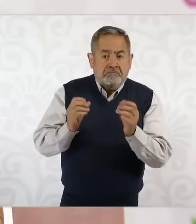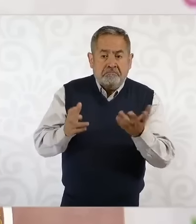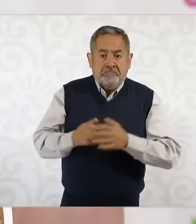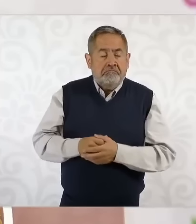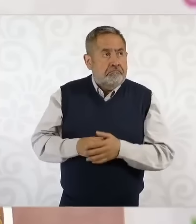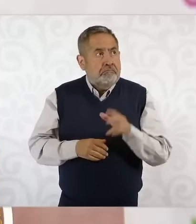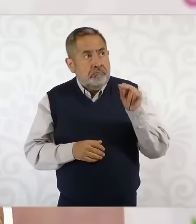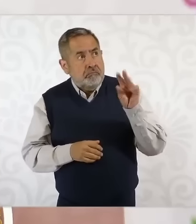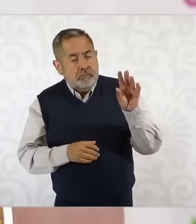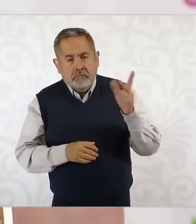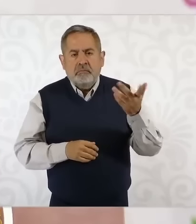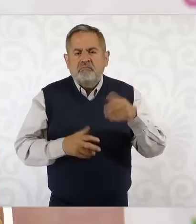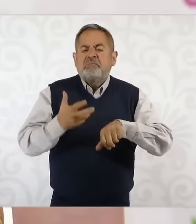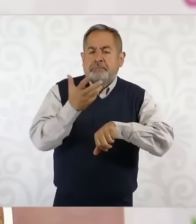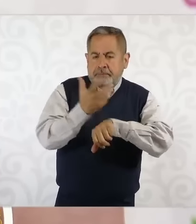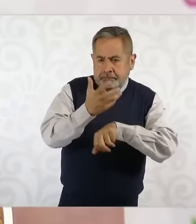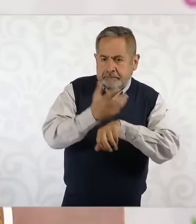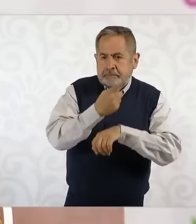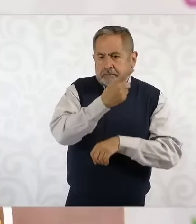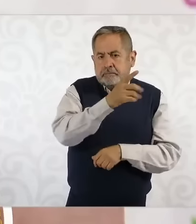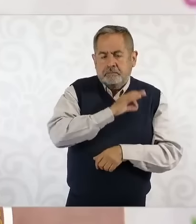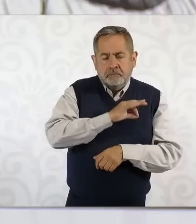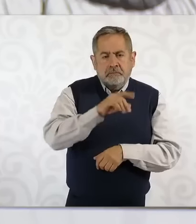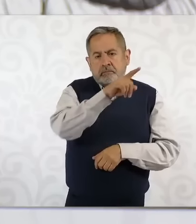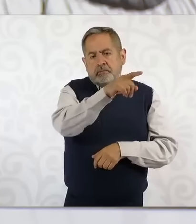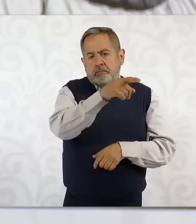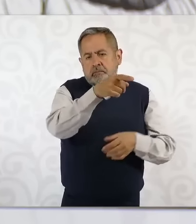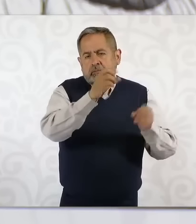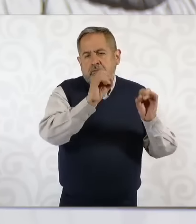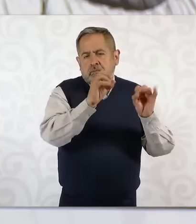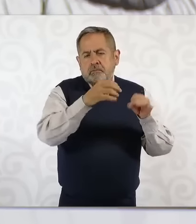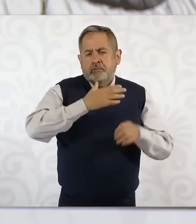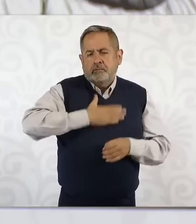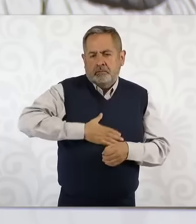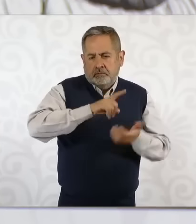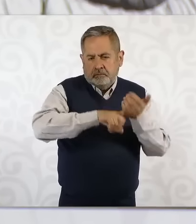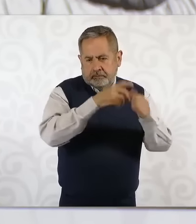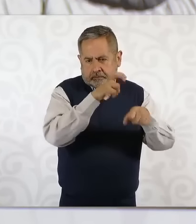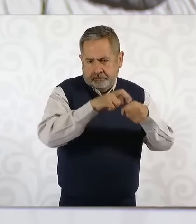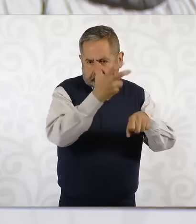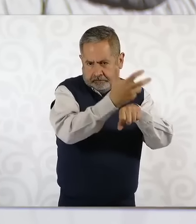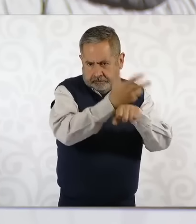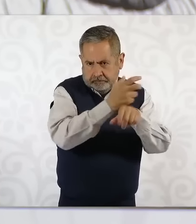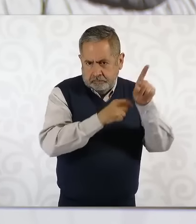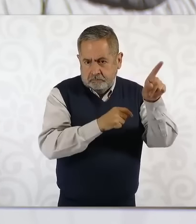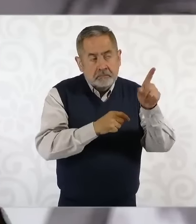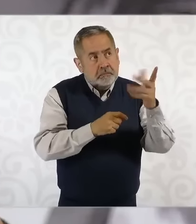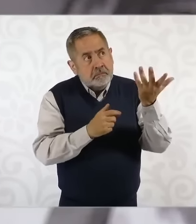todavía Estados Unidos tendría o el Departamento de Justicia, esta oficina tendría la posibilidad